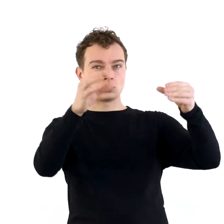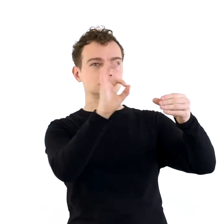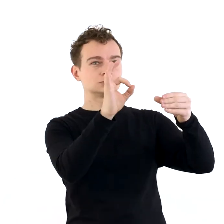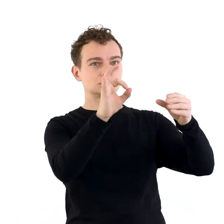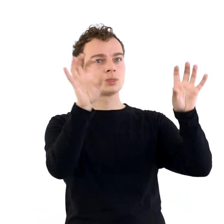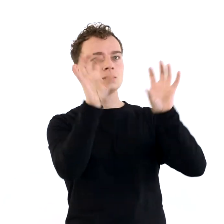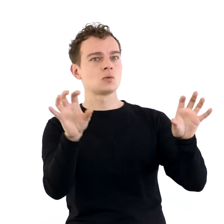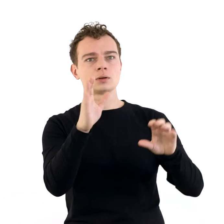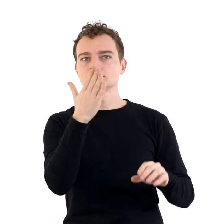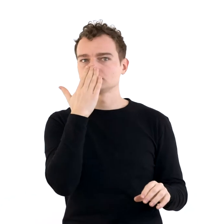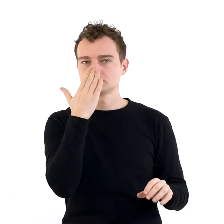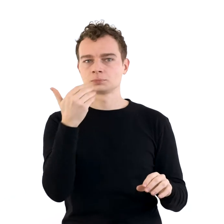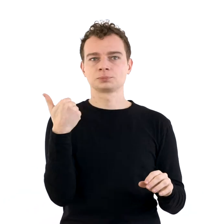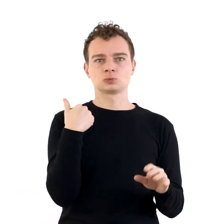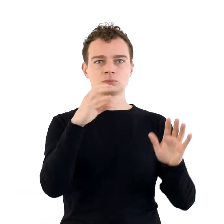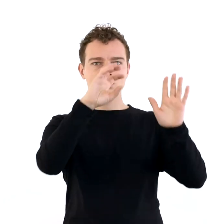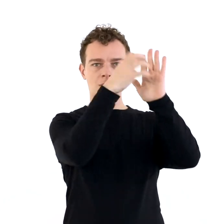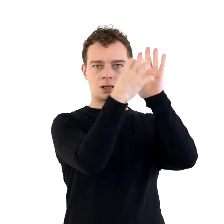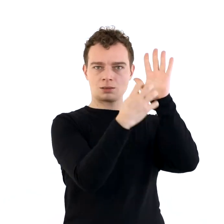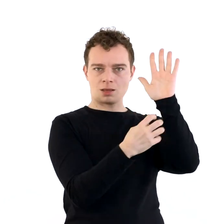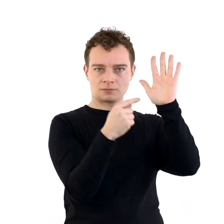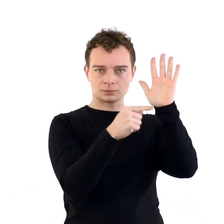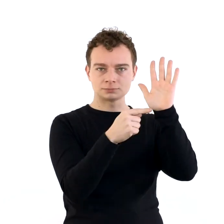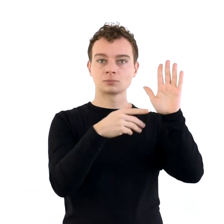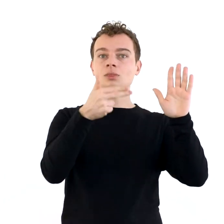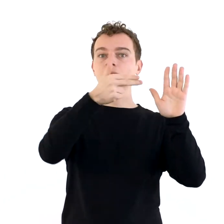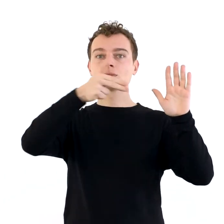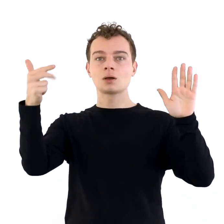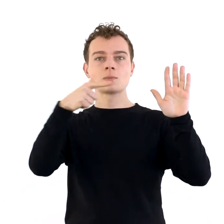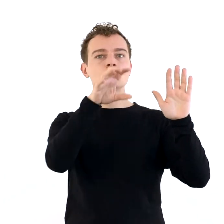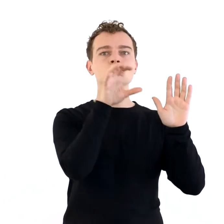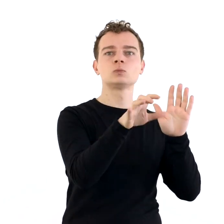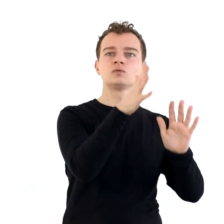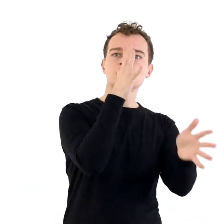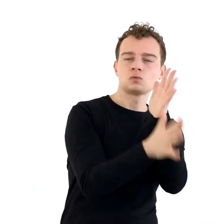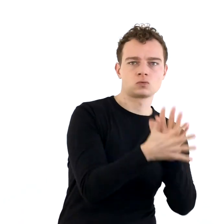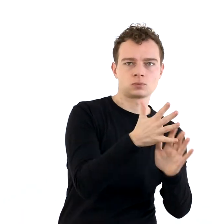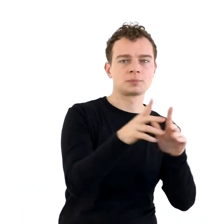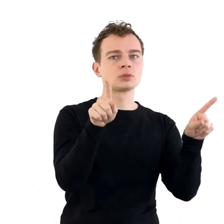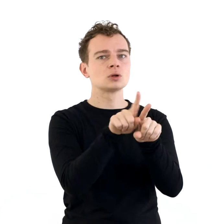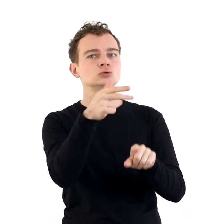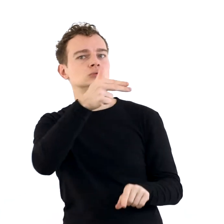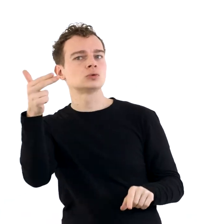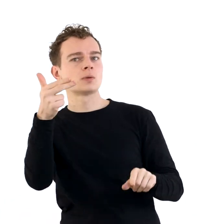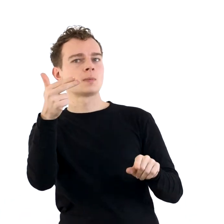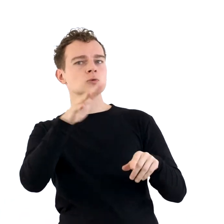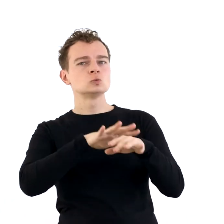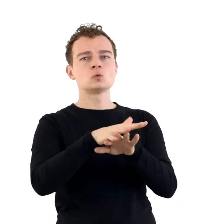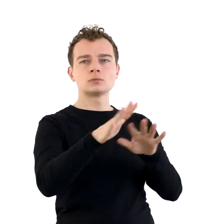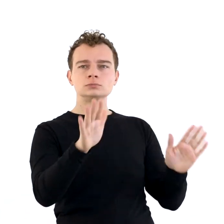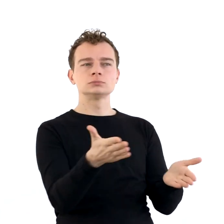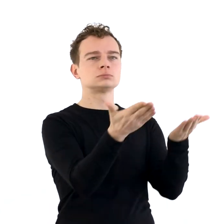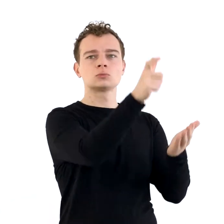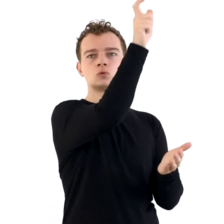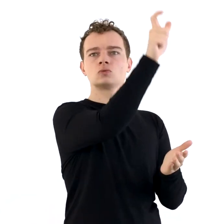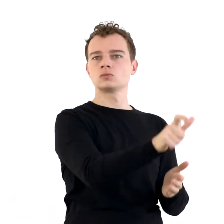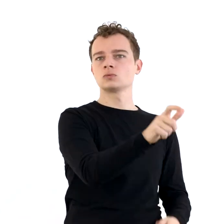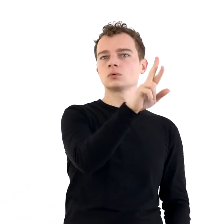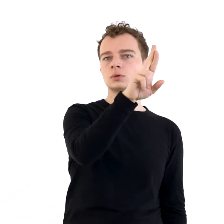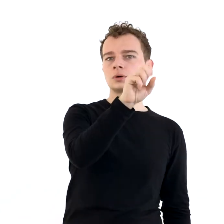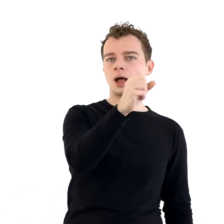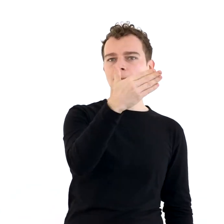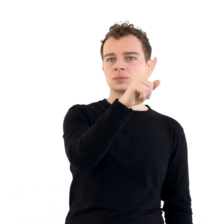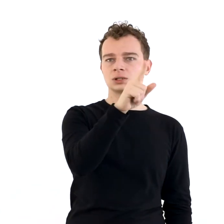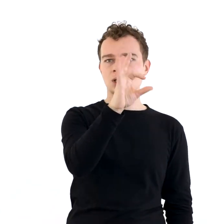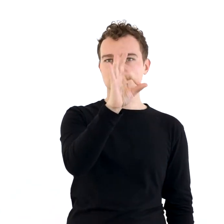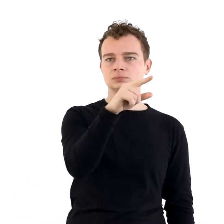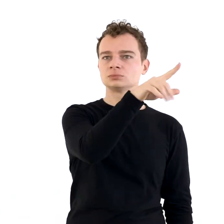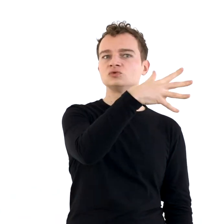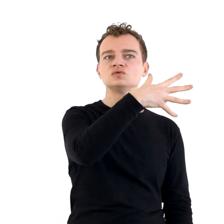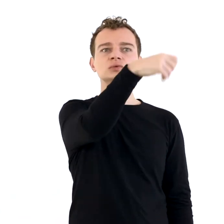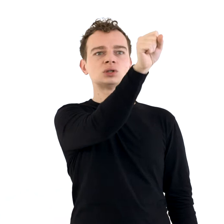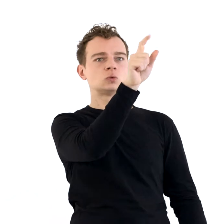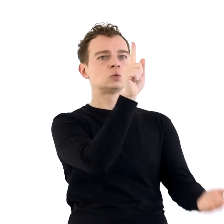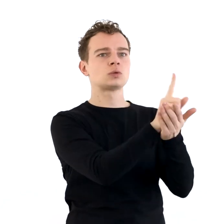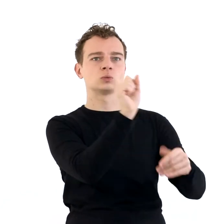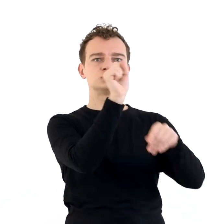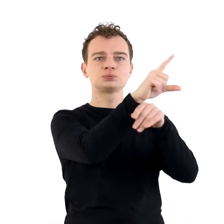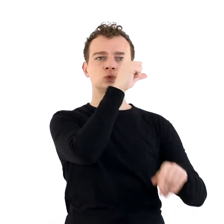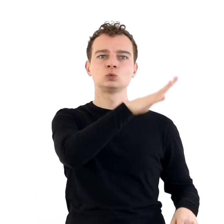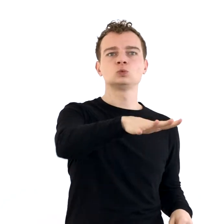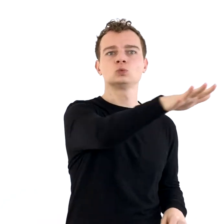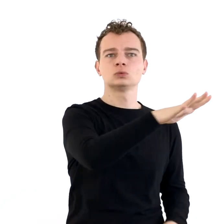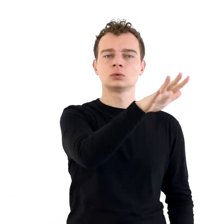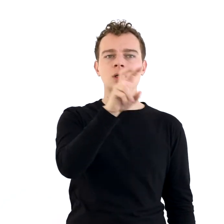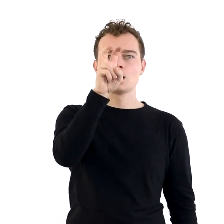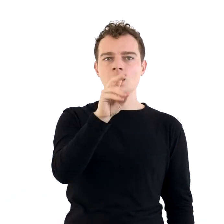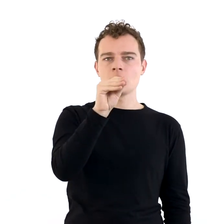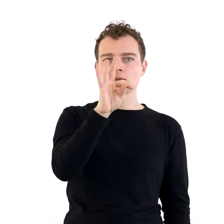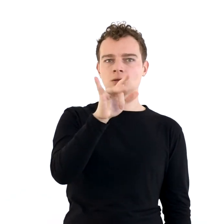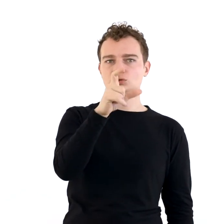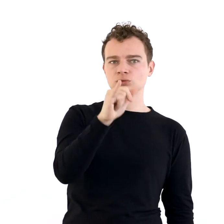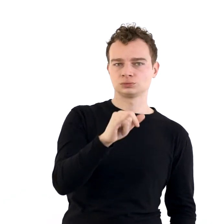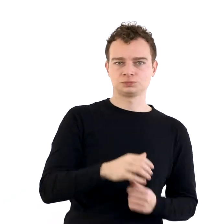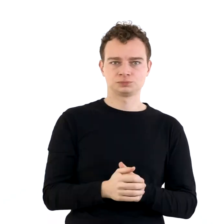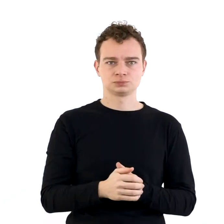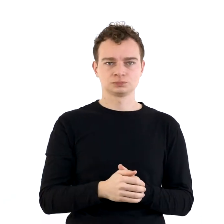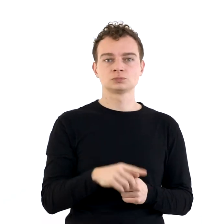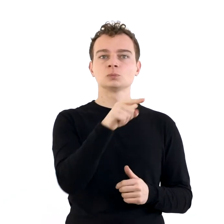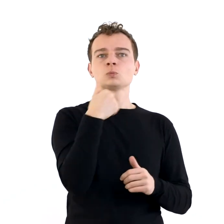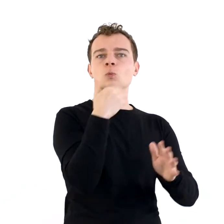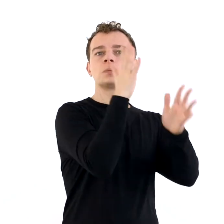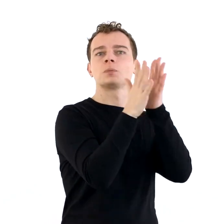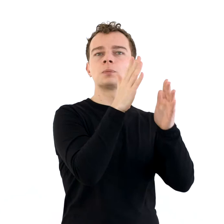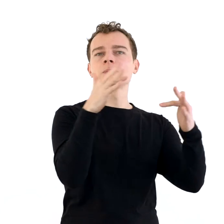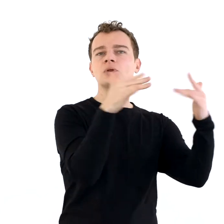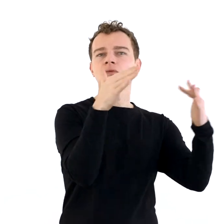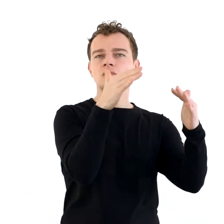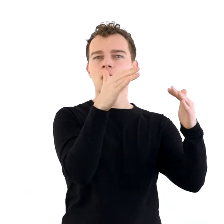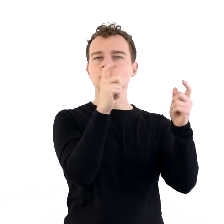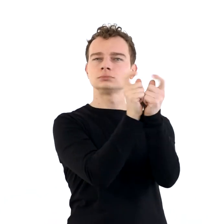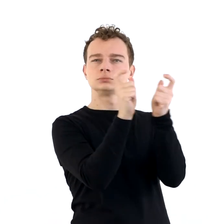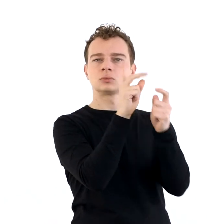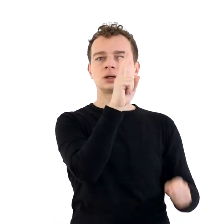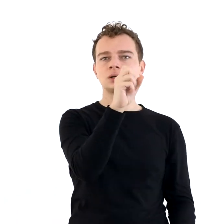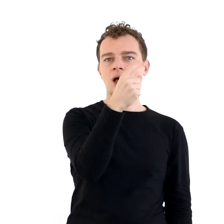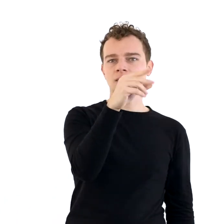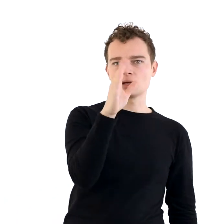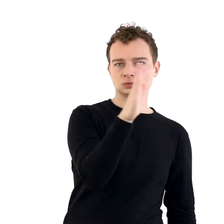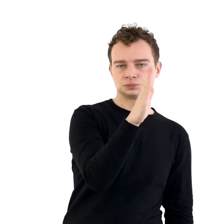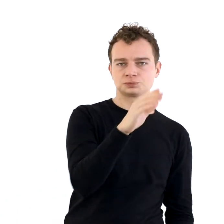Pylony zdobione były reliefami o tematyce batalistycznej, sławiącej zwycięstwo Ramzesa nad Hetytami w bitwie pod Kadesz.